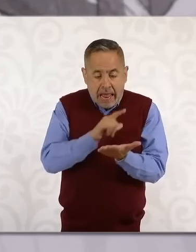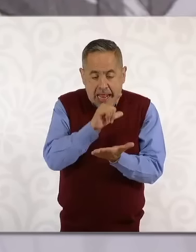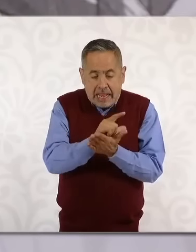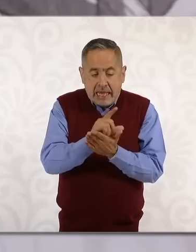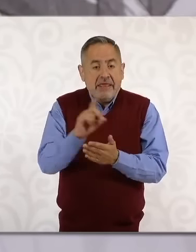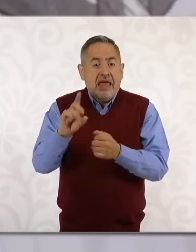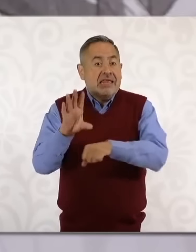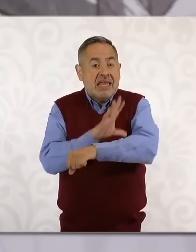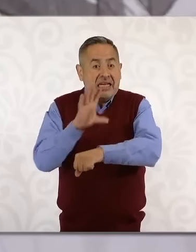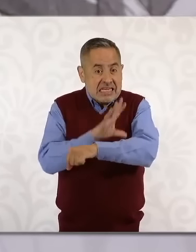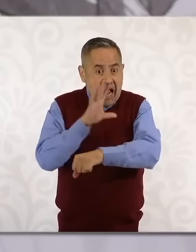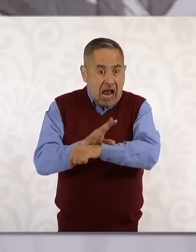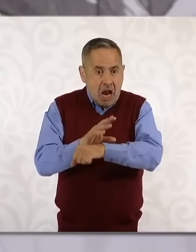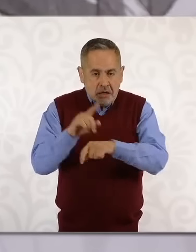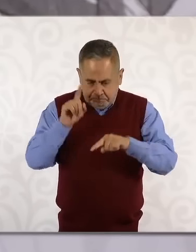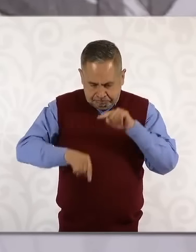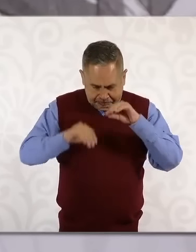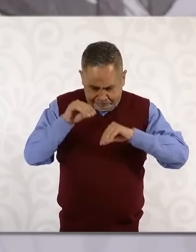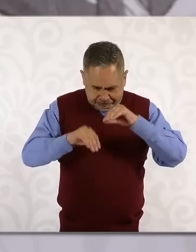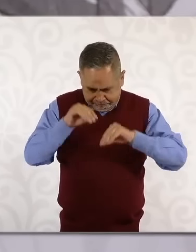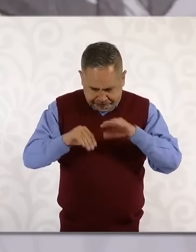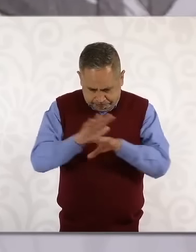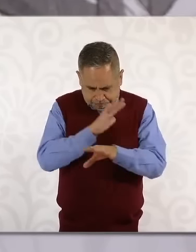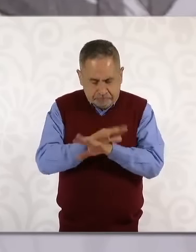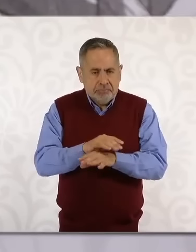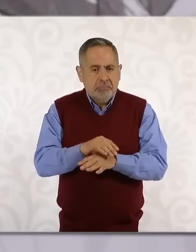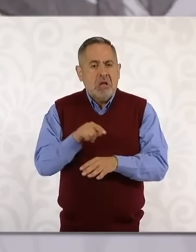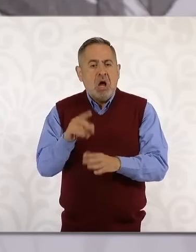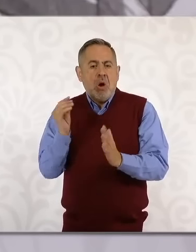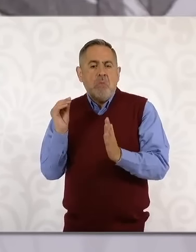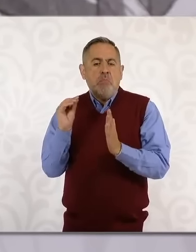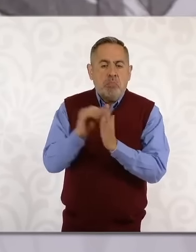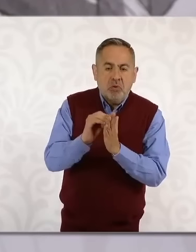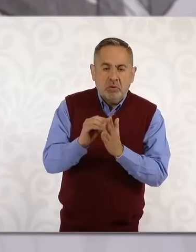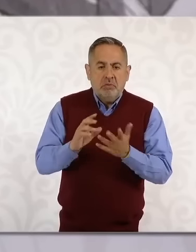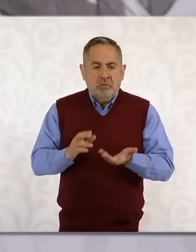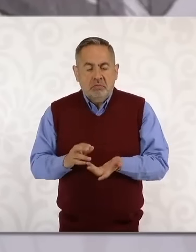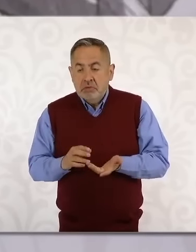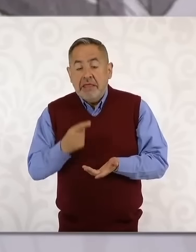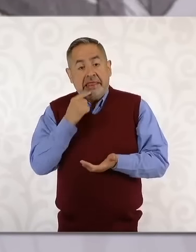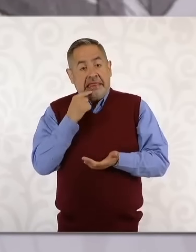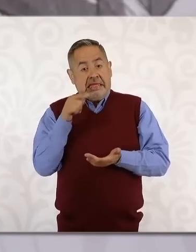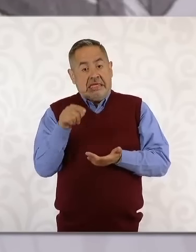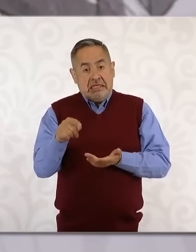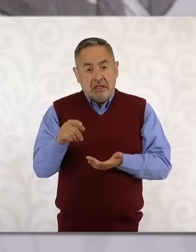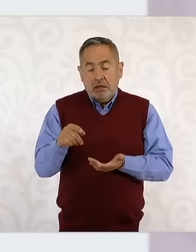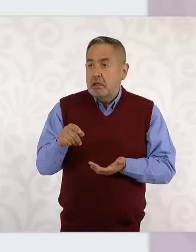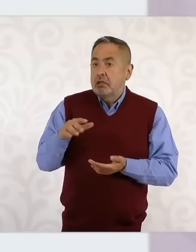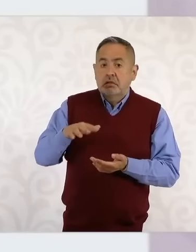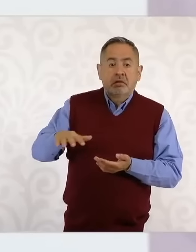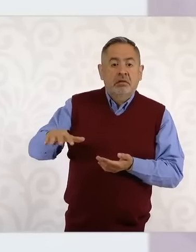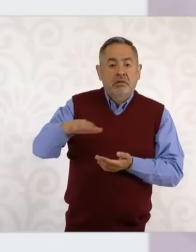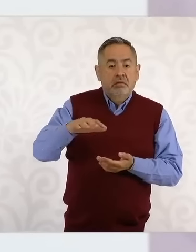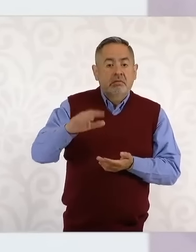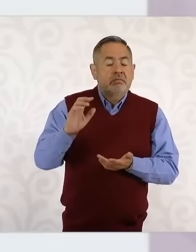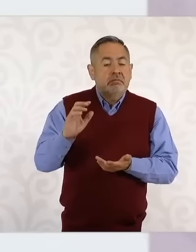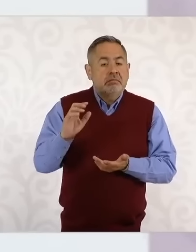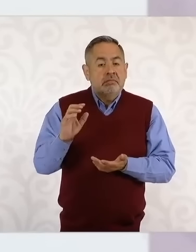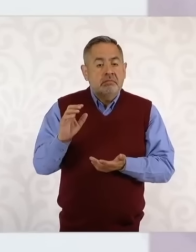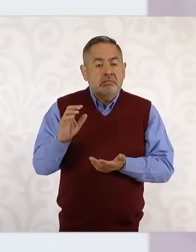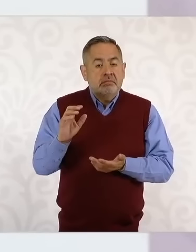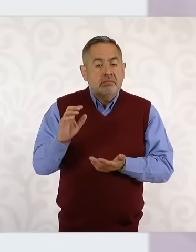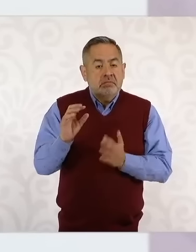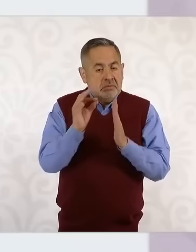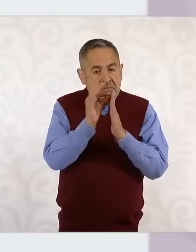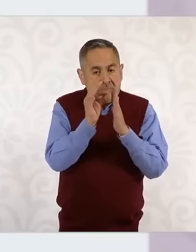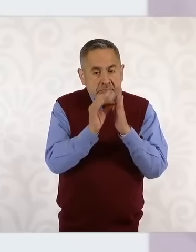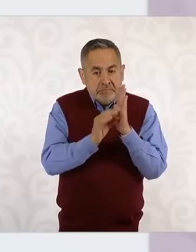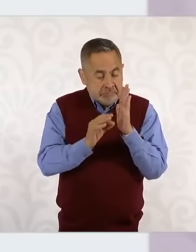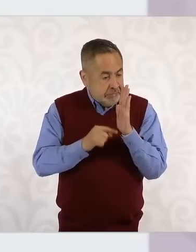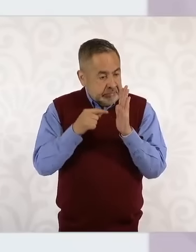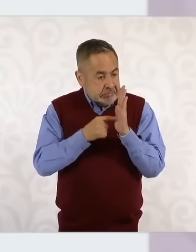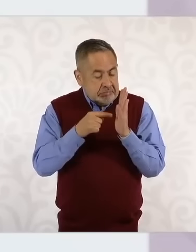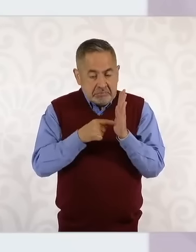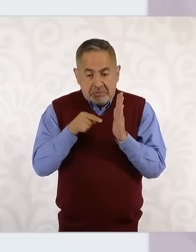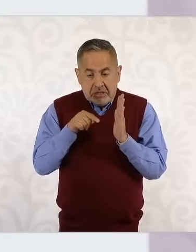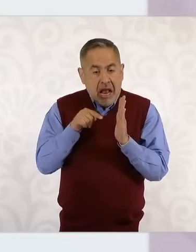eléctrica y ahí dicen lo que no es servicio público son algunas áreas donde puede invertir